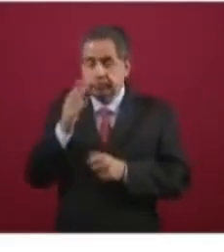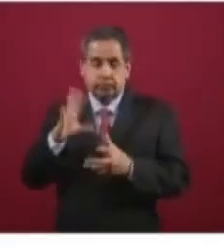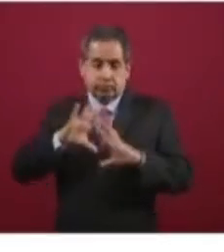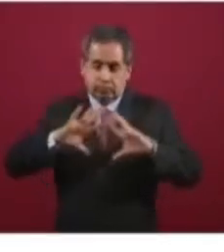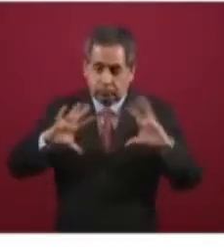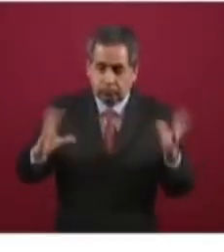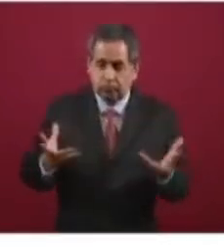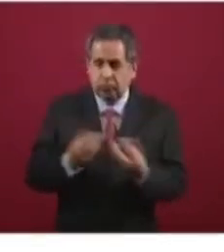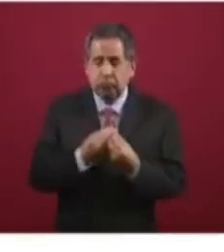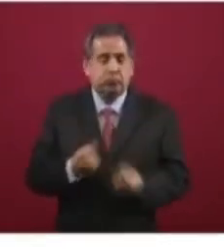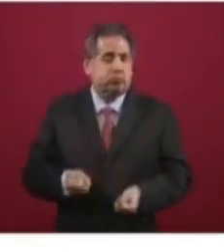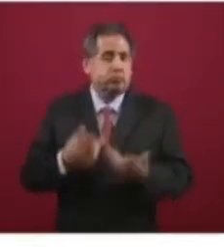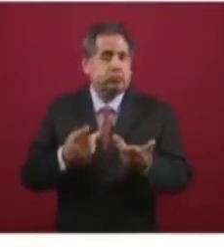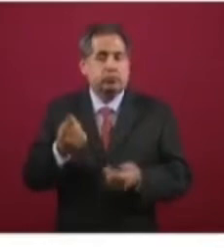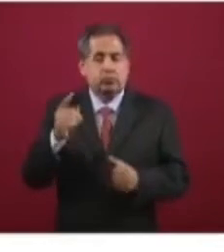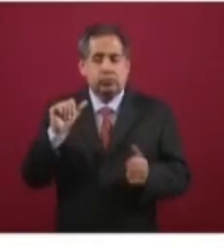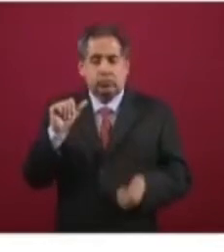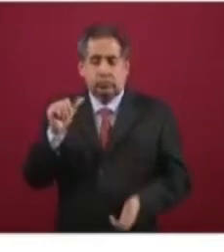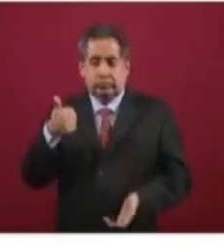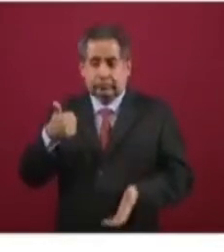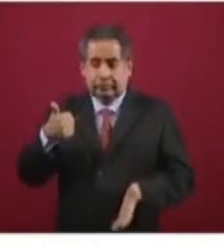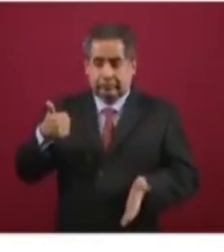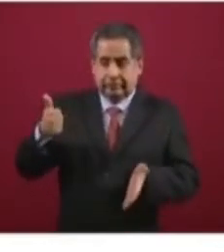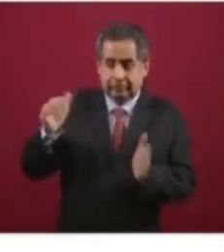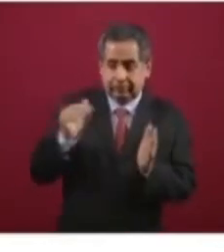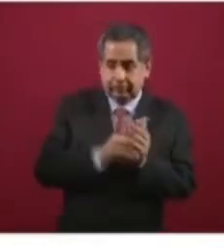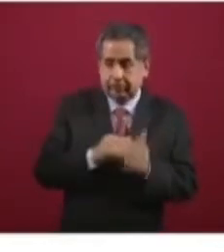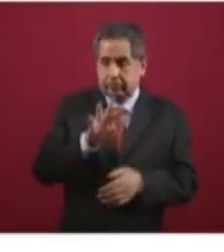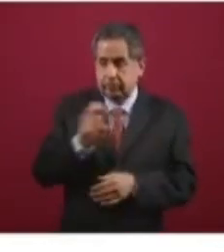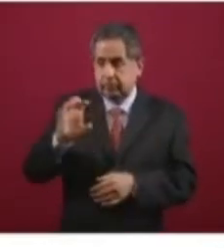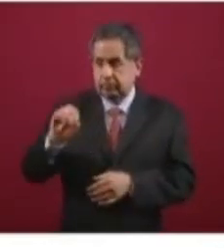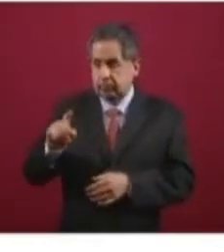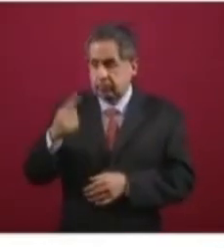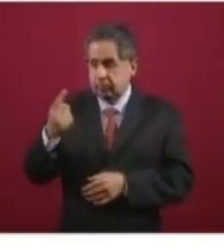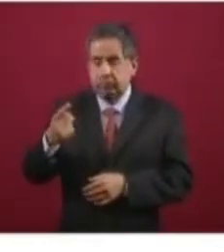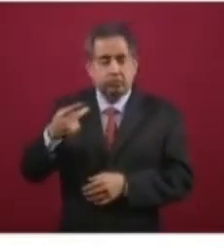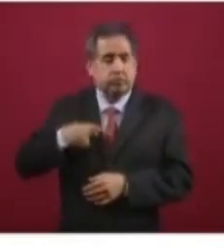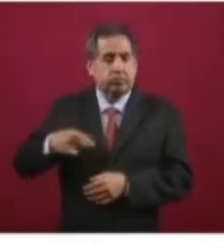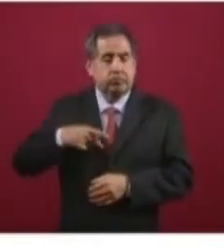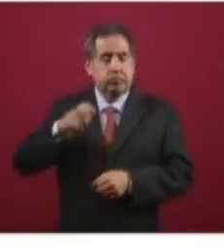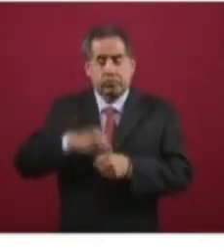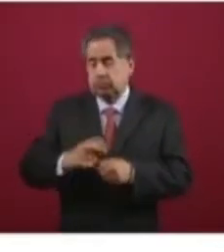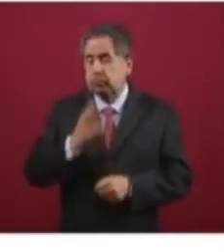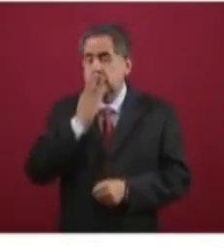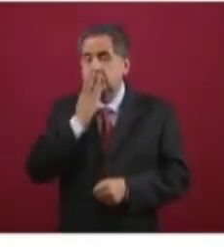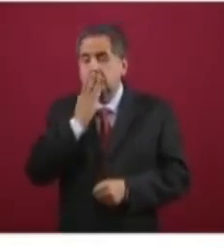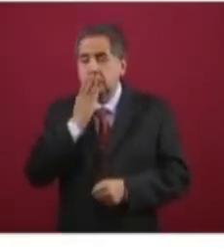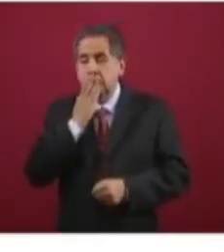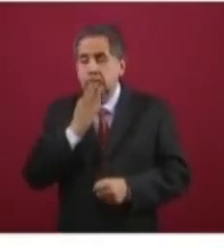para hacer un total de seis mil 401 elementos en el estado de Sonora.